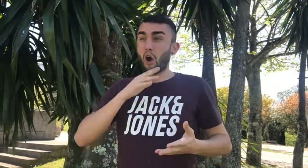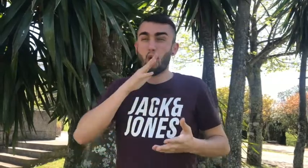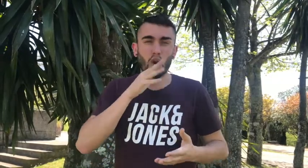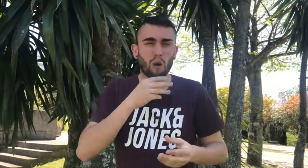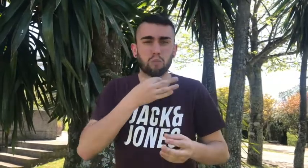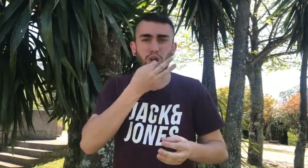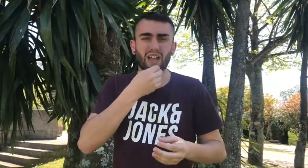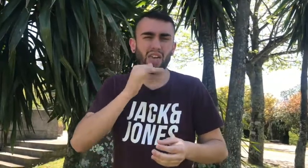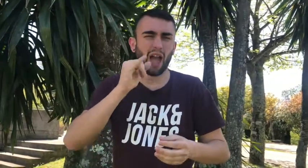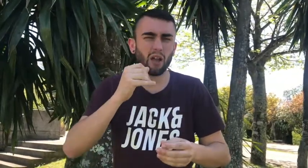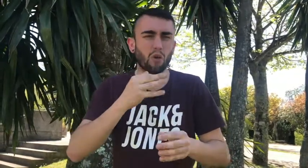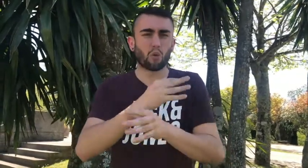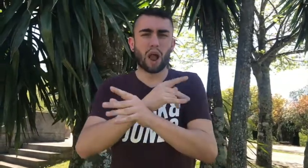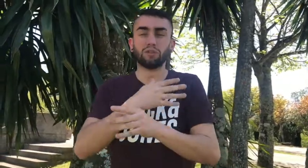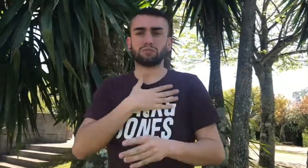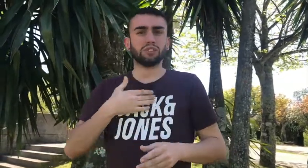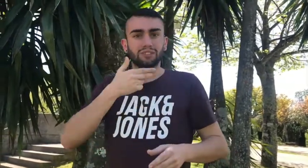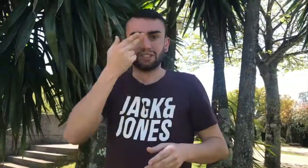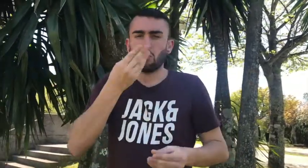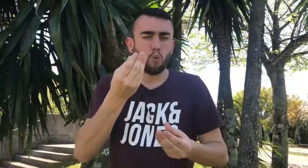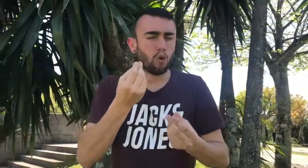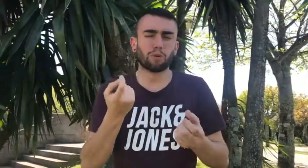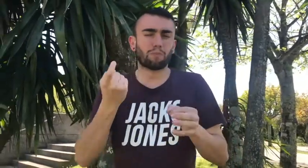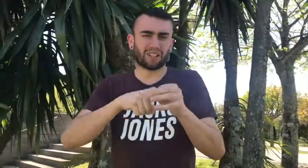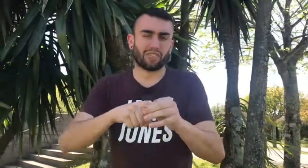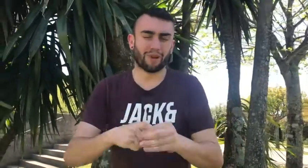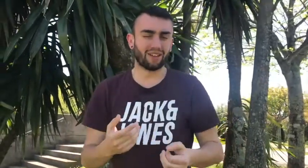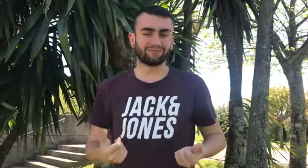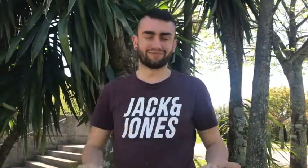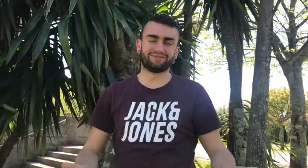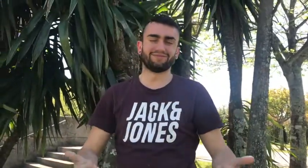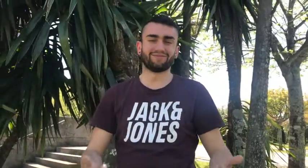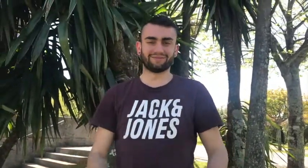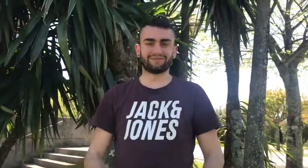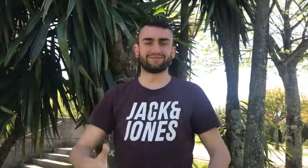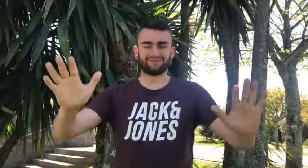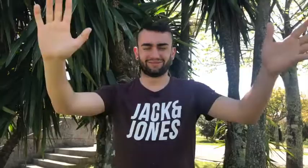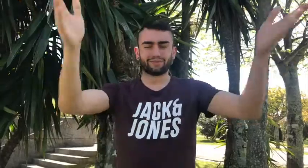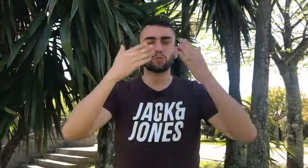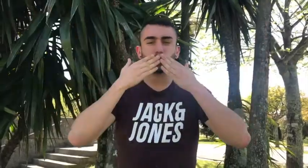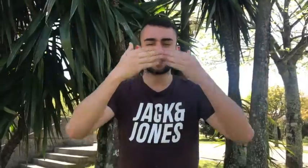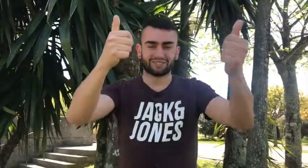Estoy satisfecho y, ahora por la tarde, hay juegos y estoy muy interesado en participar. ¡Saludos!